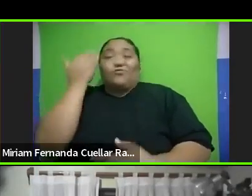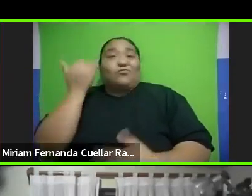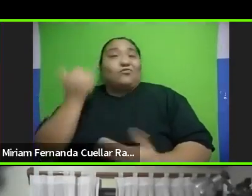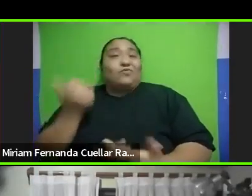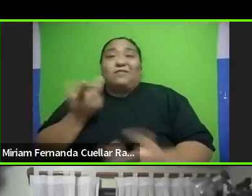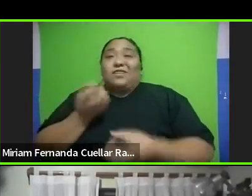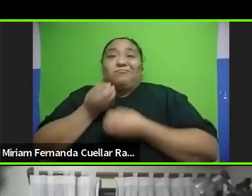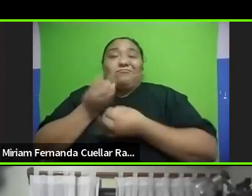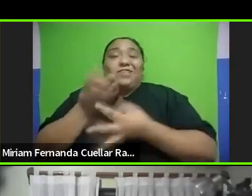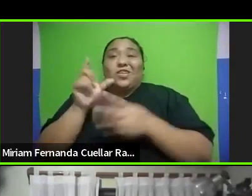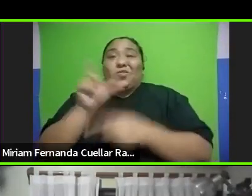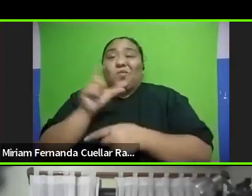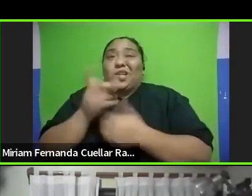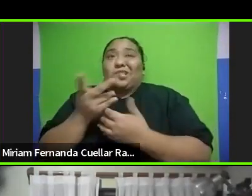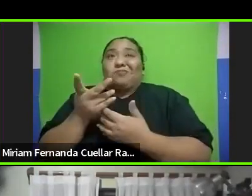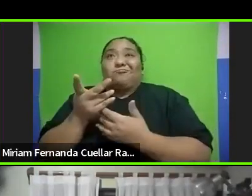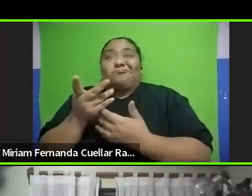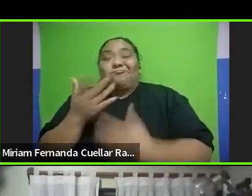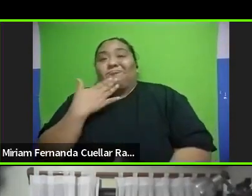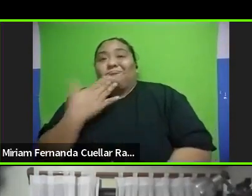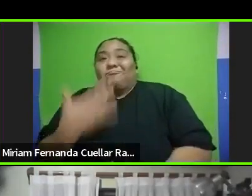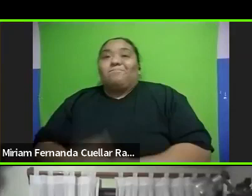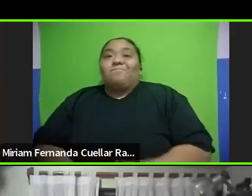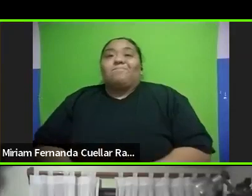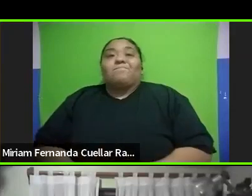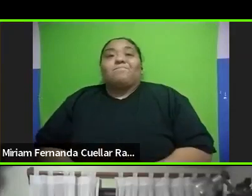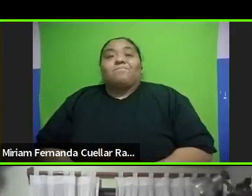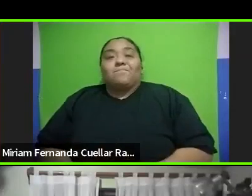no no sabría decir decir